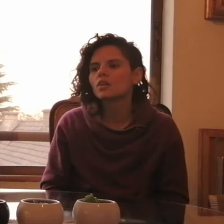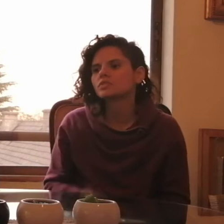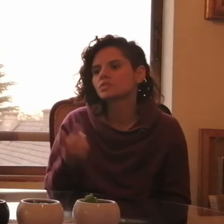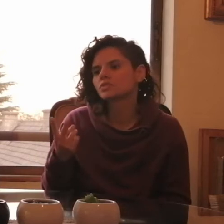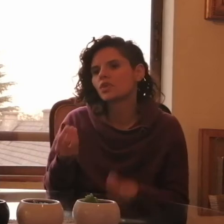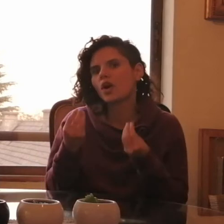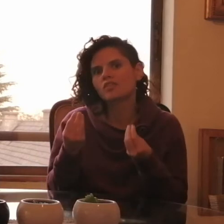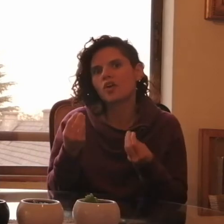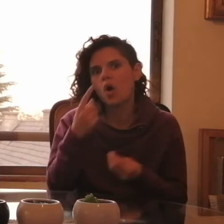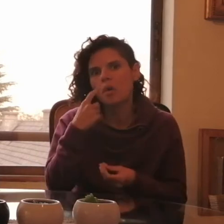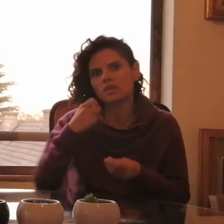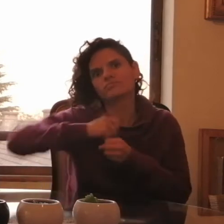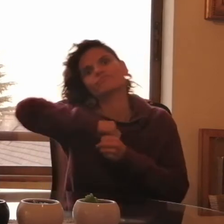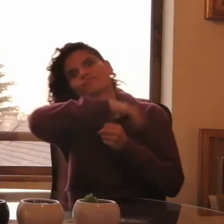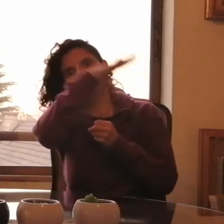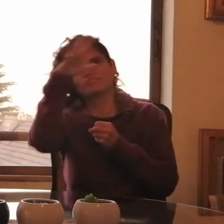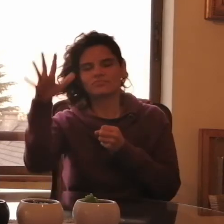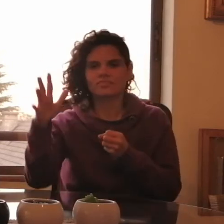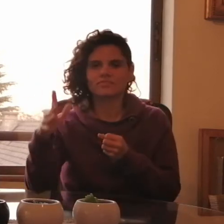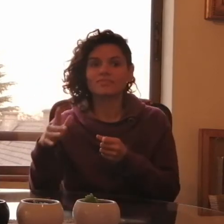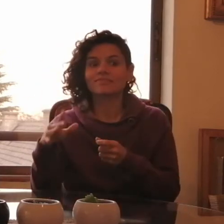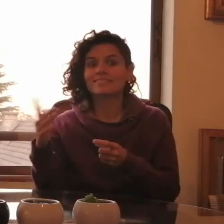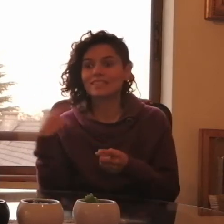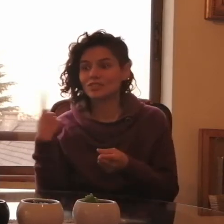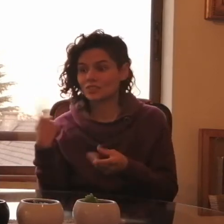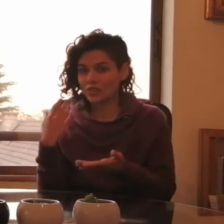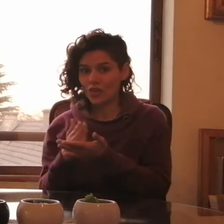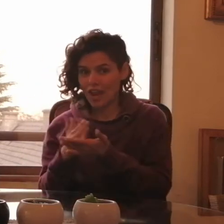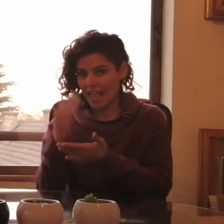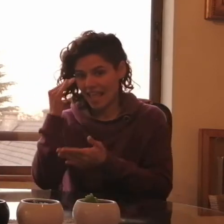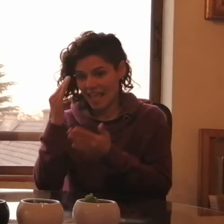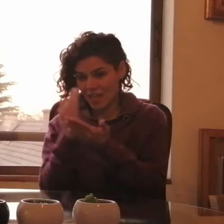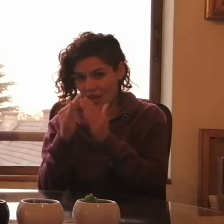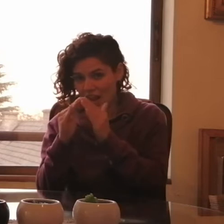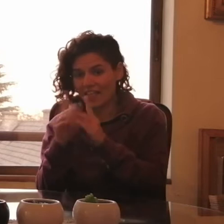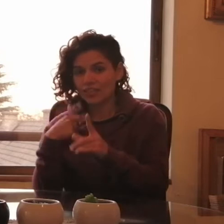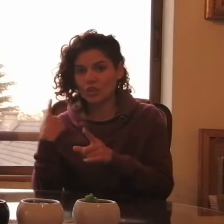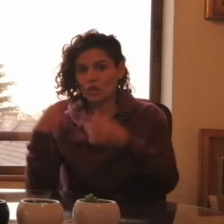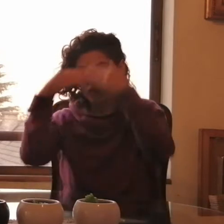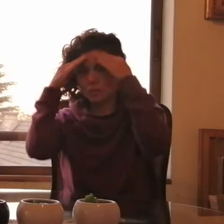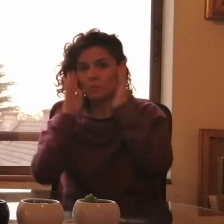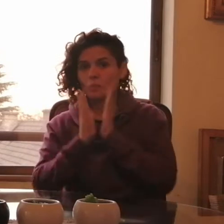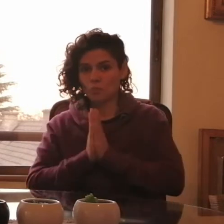estaba lleno de hombres. Yo venía de un colegio de monjas. - Fue muy heavy el cambio?, no, no fue heavy